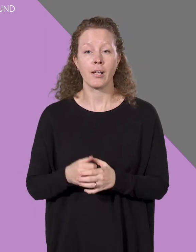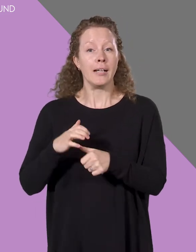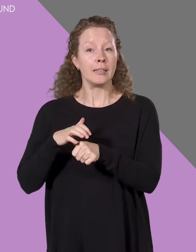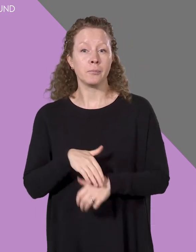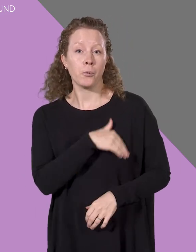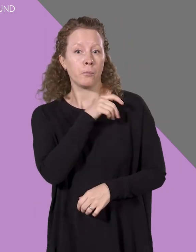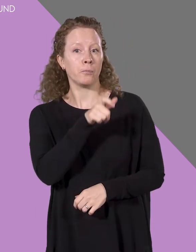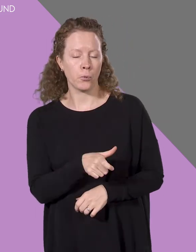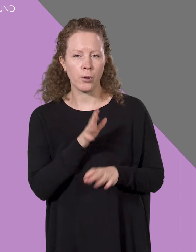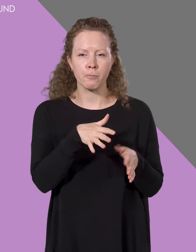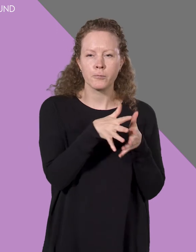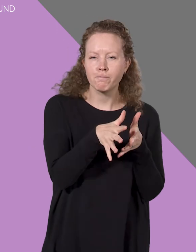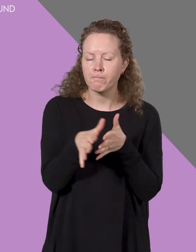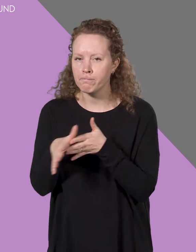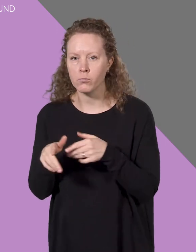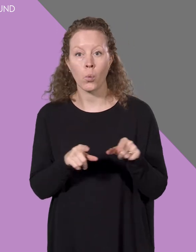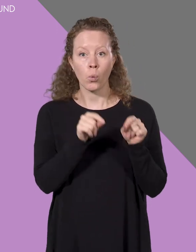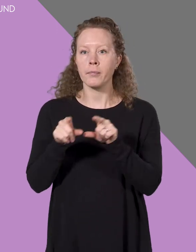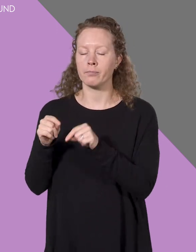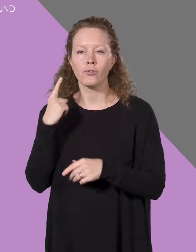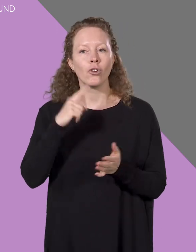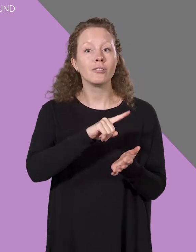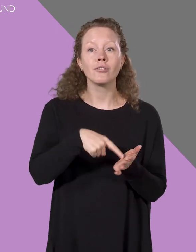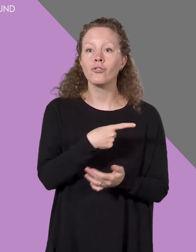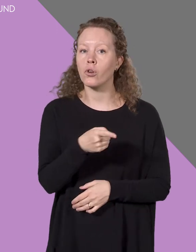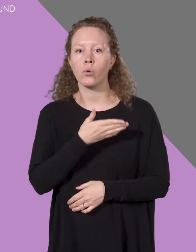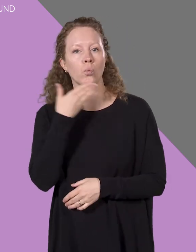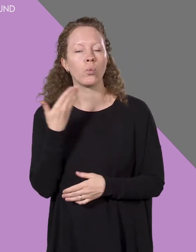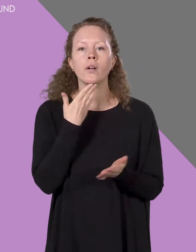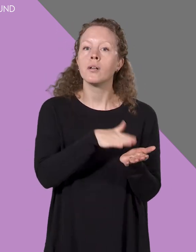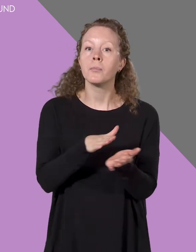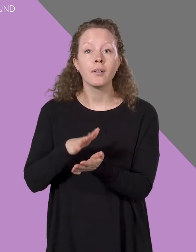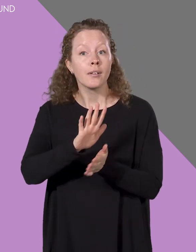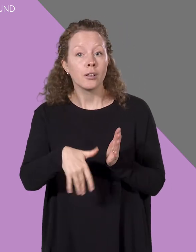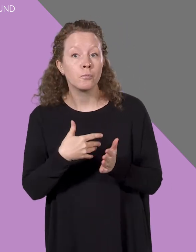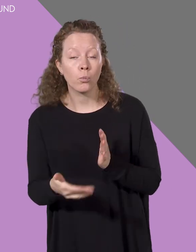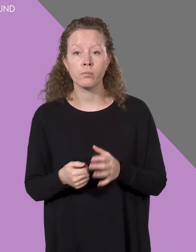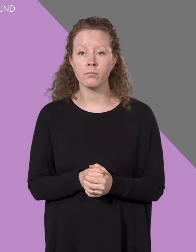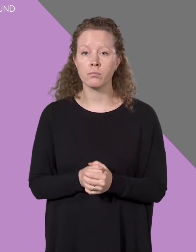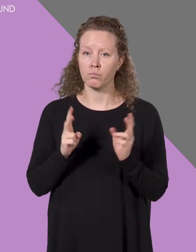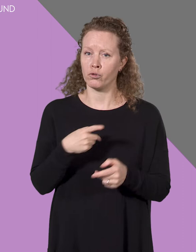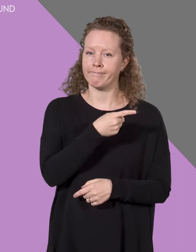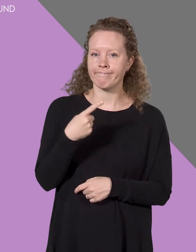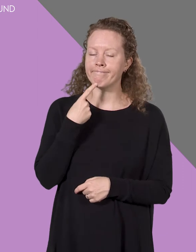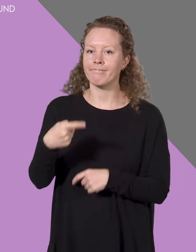Ur Diskrimineringsombudsmannens utredning kom det fram att - teckenspråk inte rekommenderats av Hörcentralerna och att det -